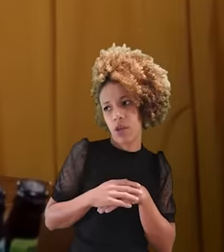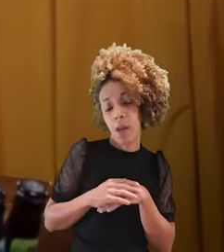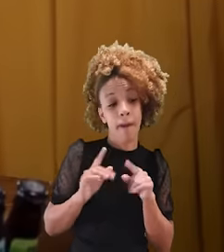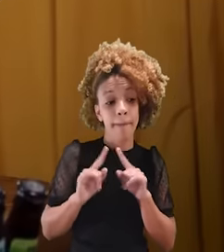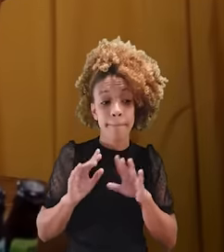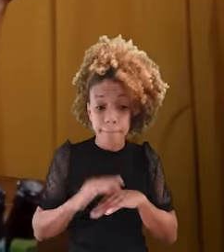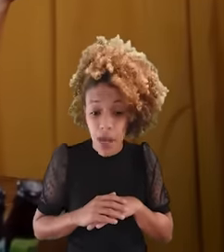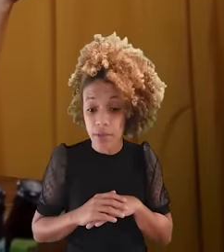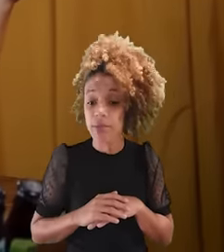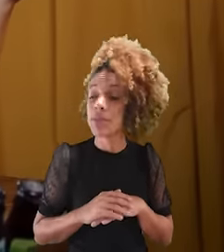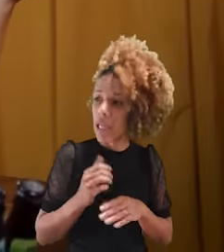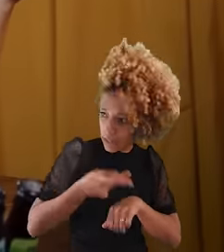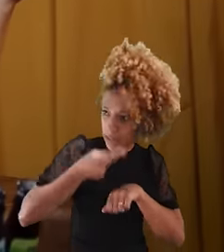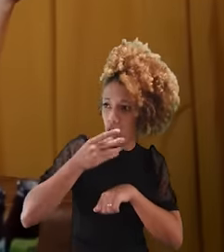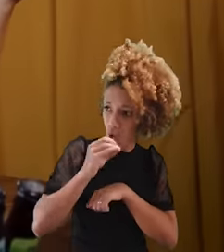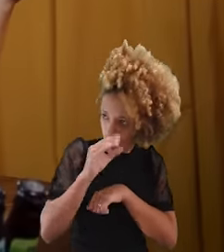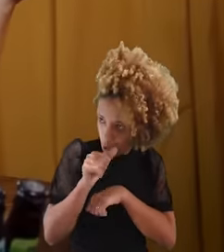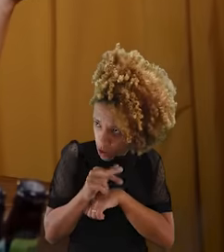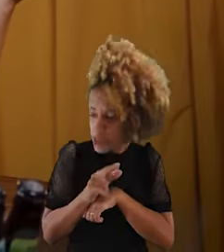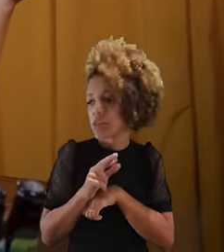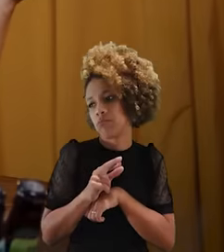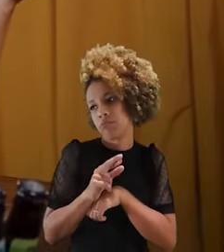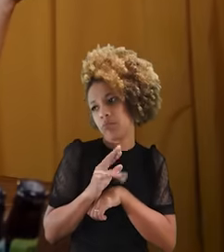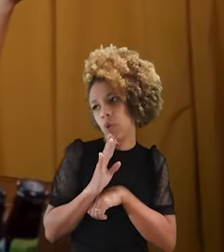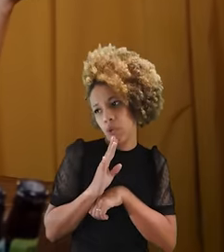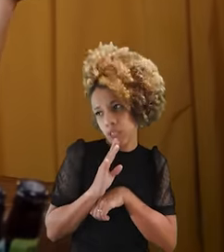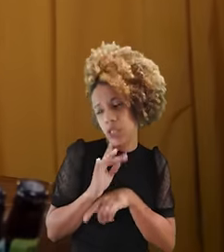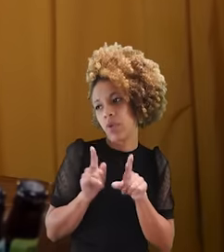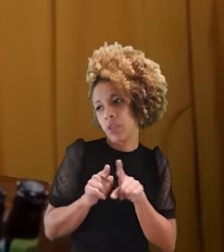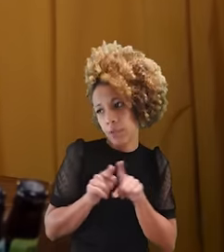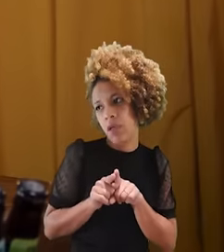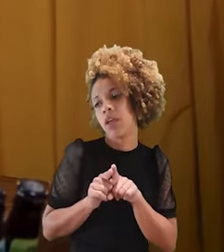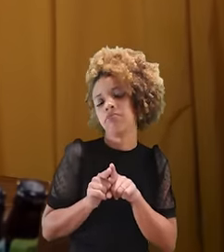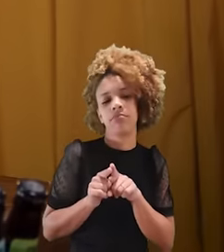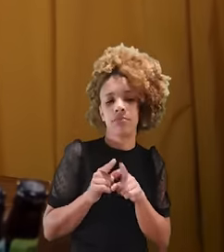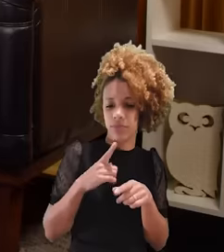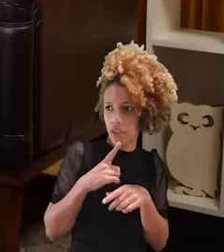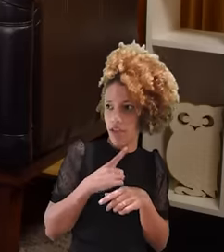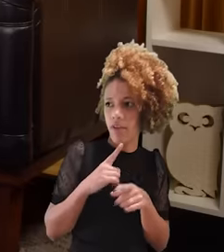Mas a Barbara stron ganhou o Oscar com esse filme que é o yentel o melhor trilha sonora